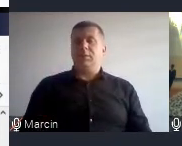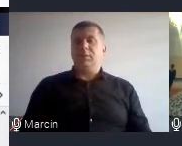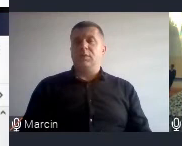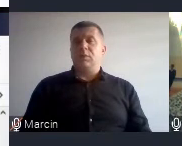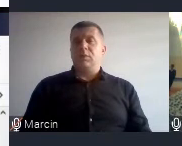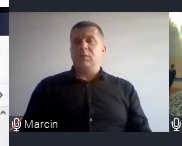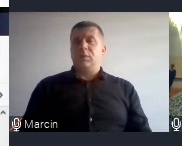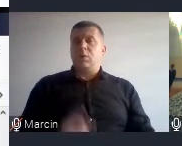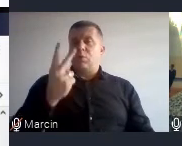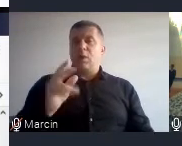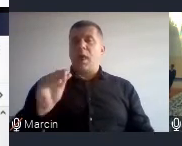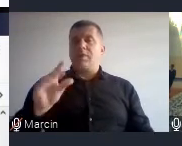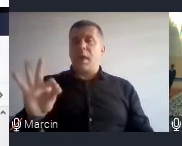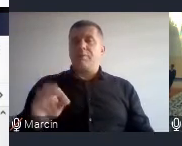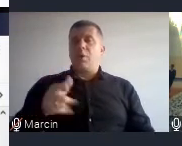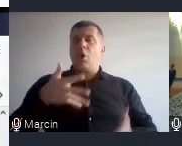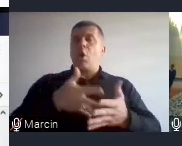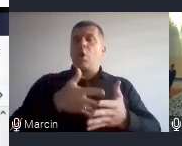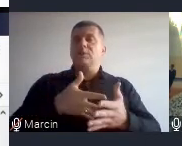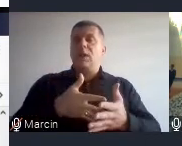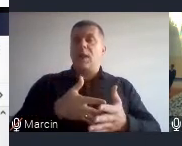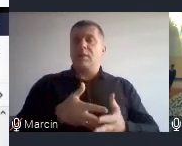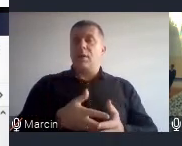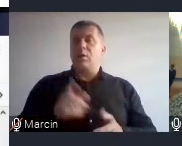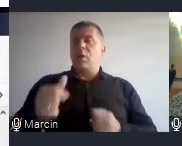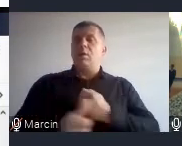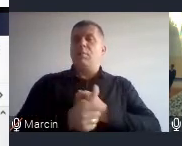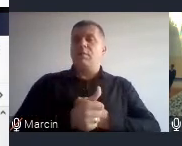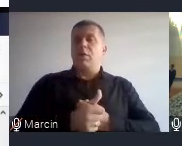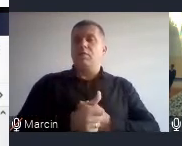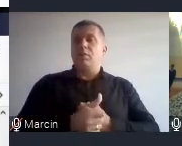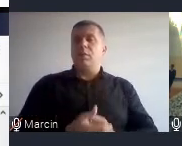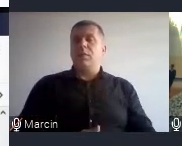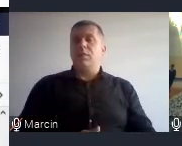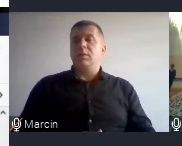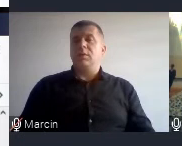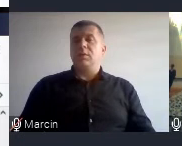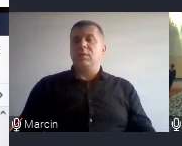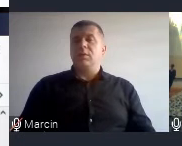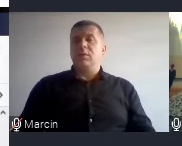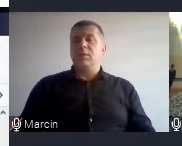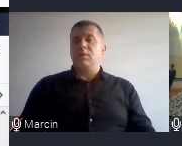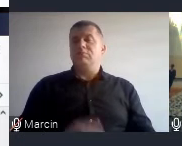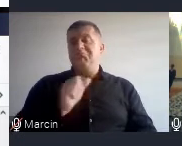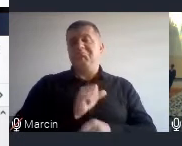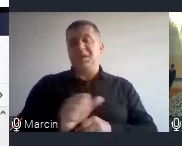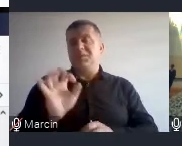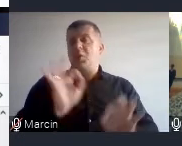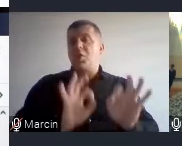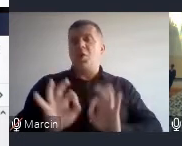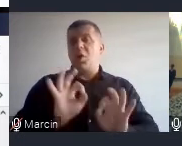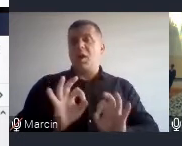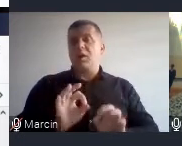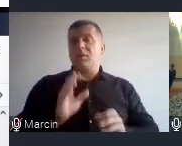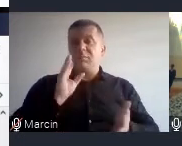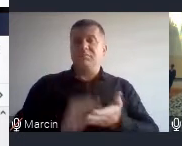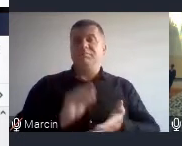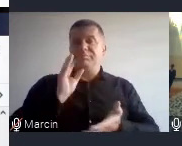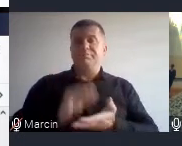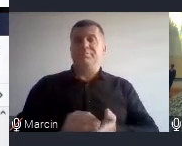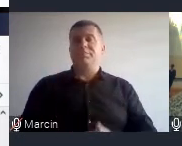Czyli drugim etapem będzie ta ocena, która spowoduje niestety, że pojawią się korekty wtórne.